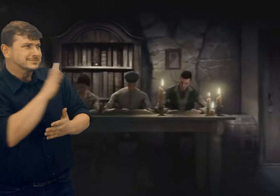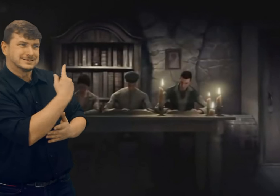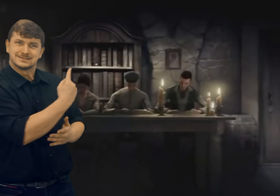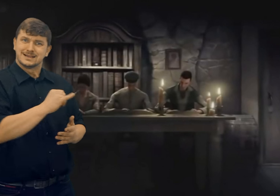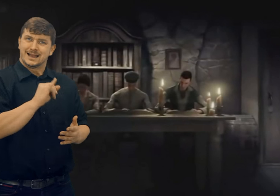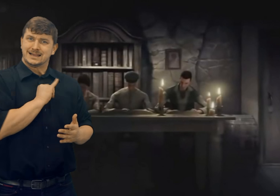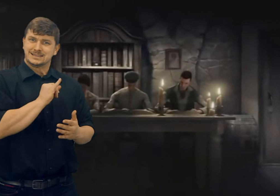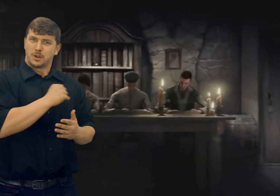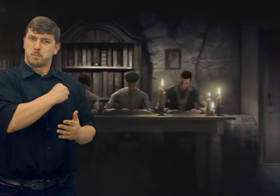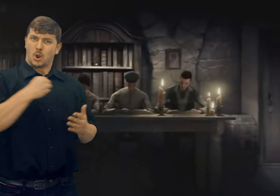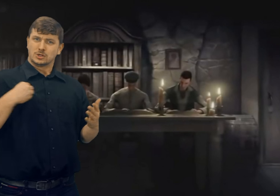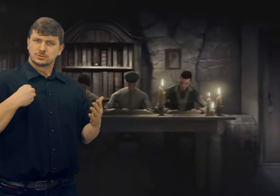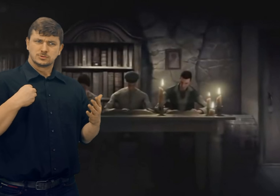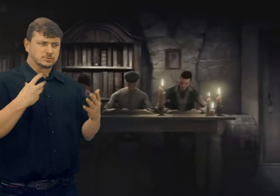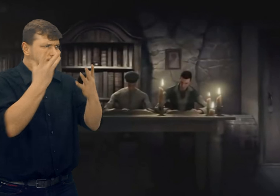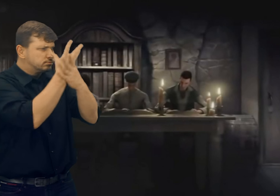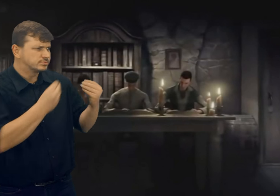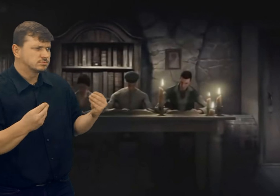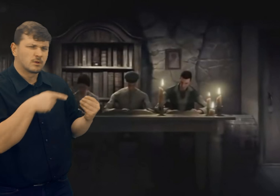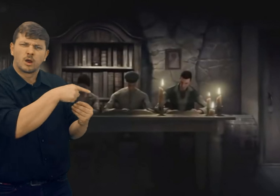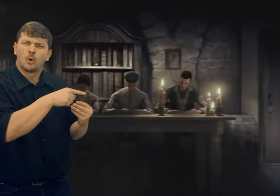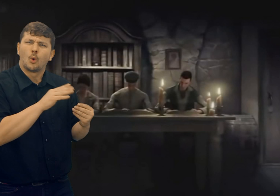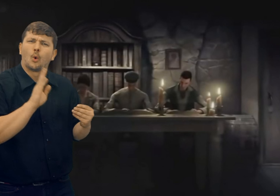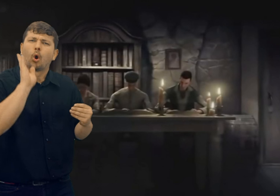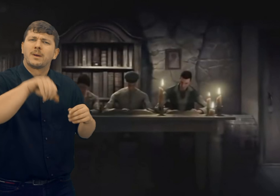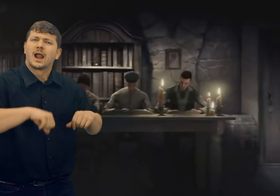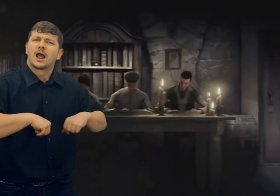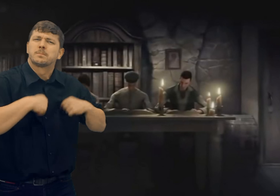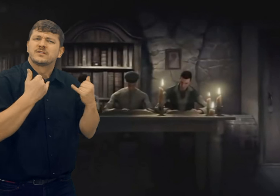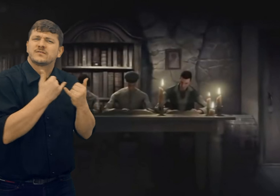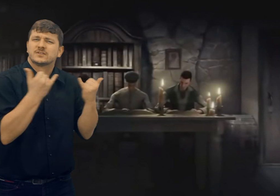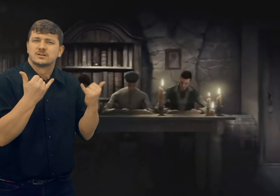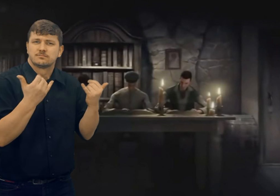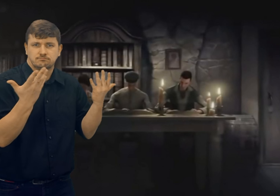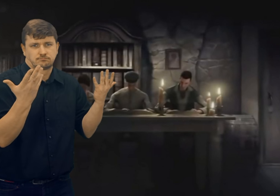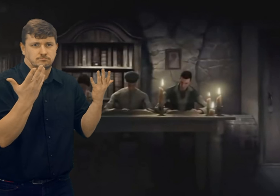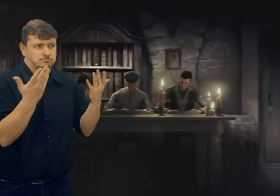Wie konnte die Identität Polens da überleben? Mit Hilfe einer Untergrundbewegung.